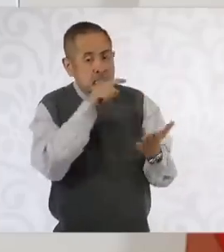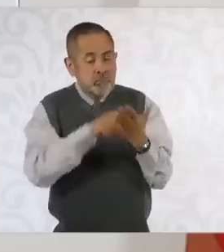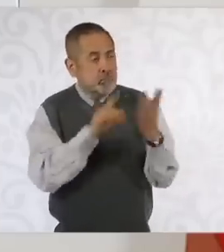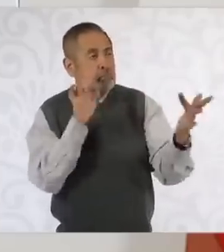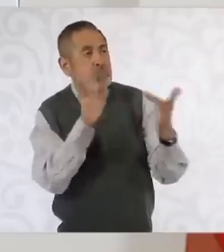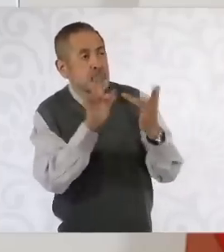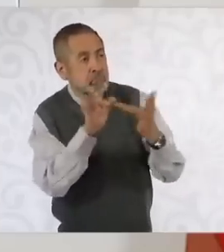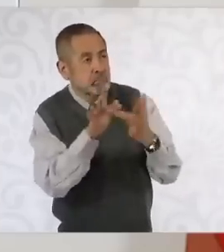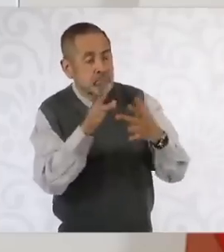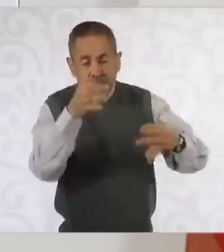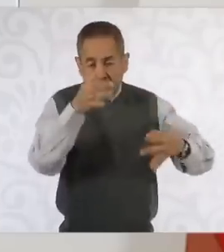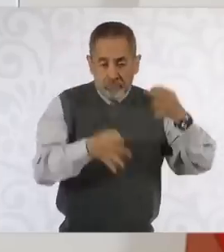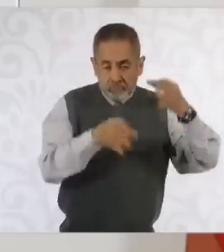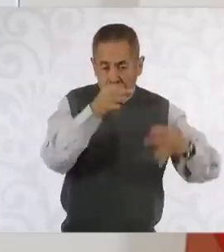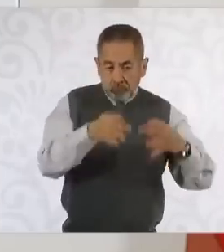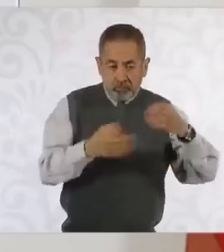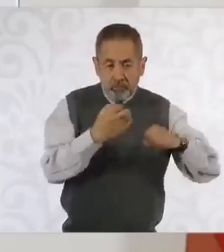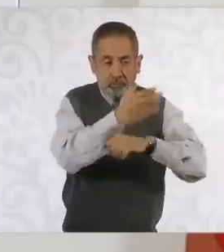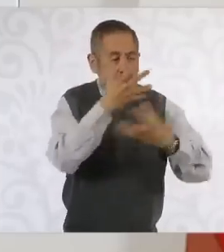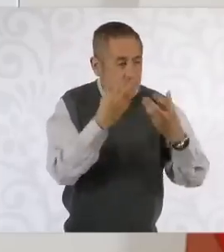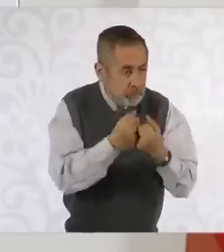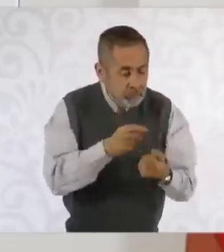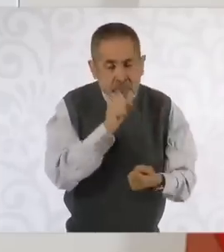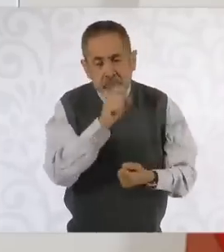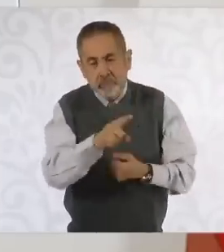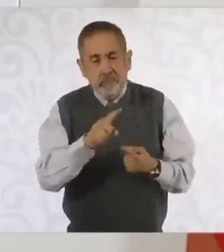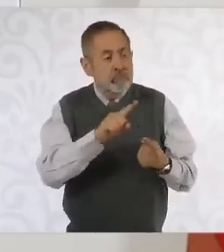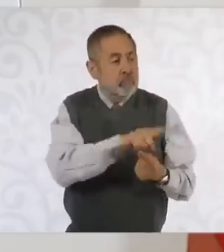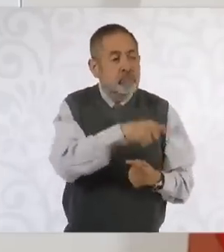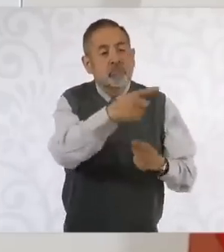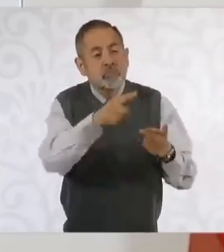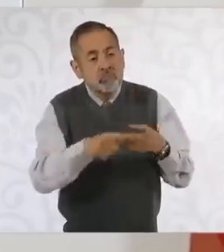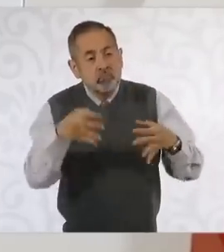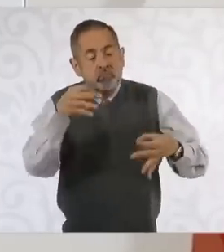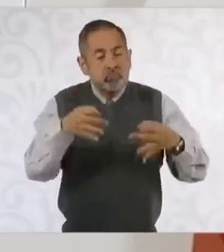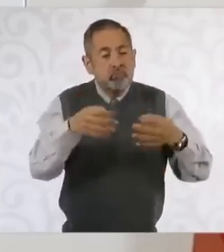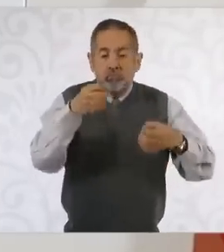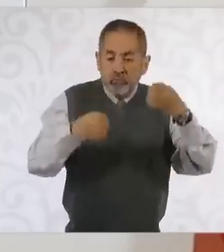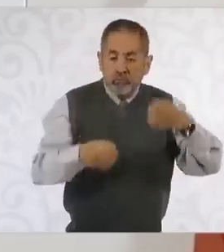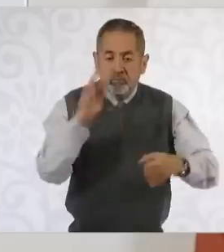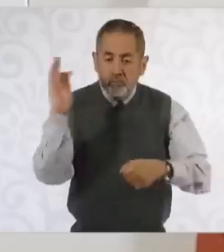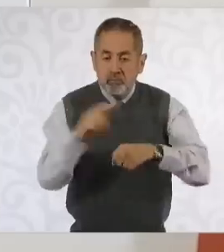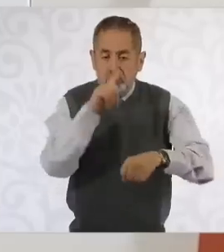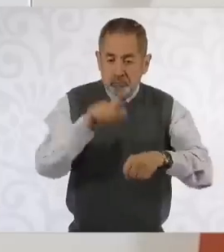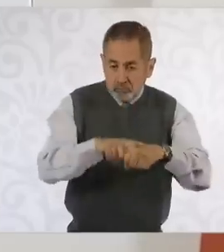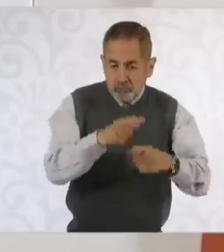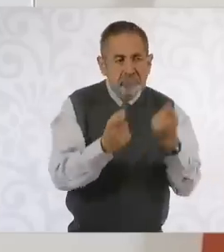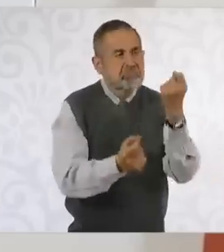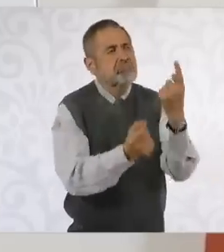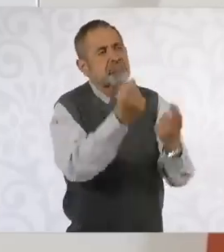en otros hay jueces federales también hay que decir lo que también hay sus excepciones e